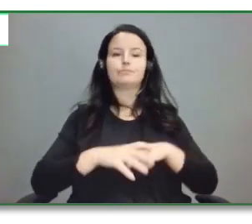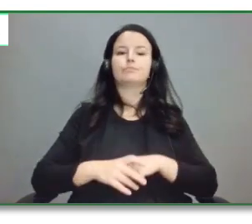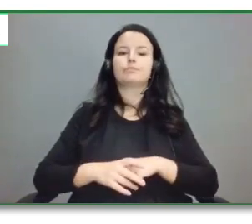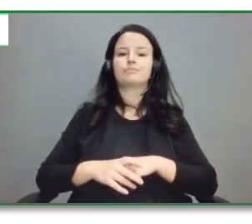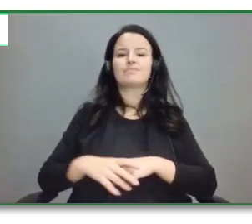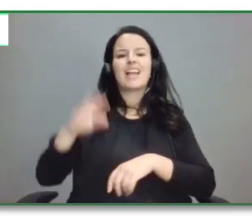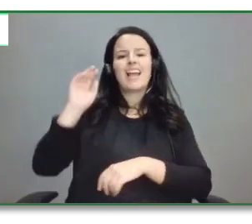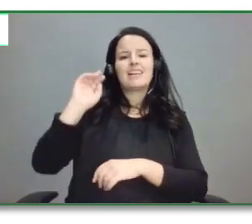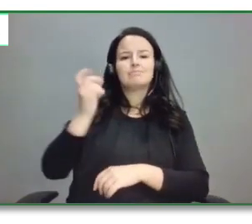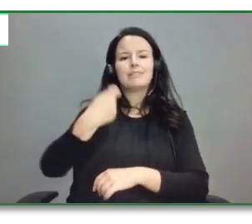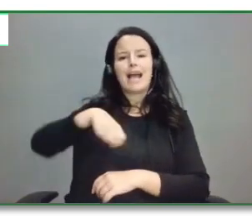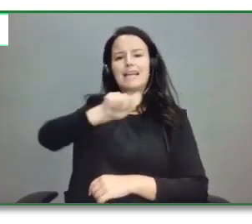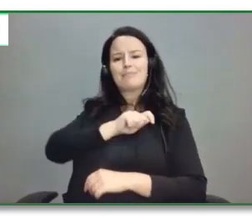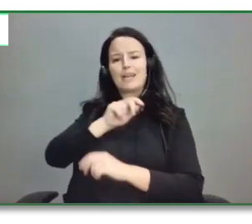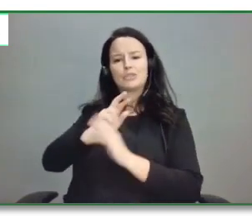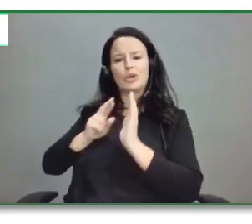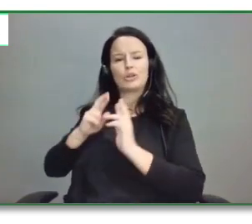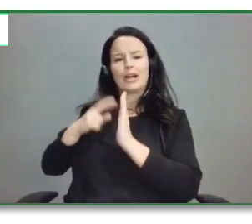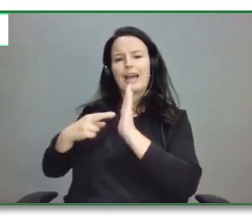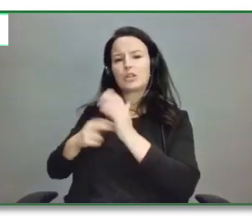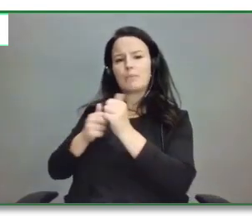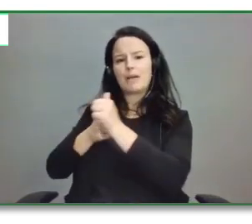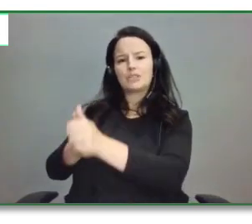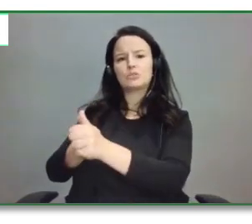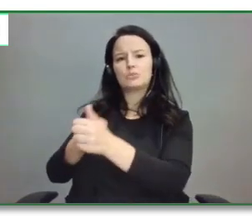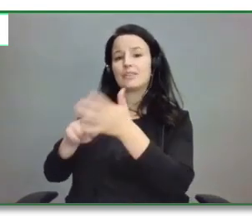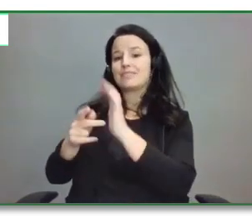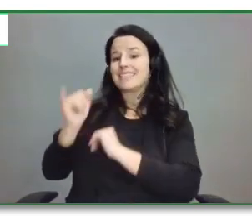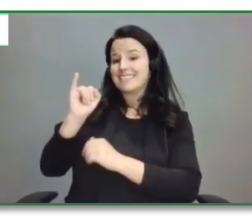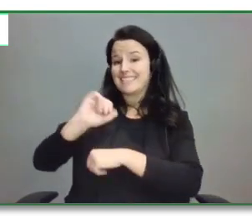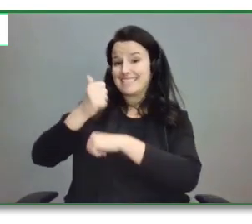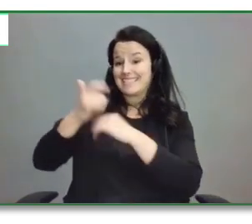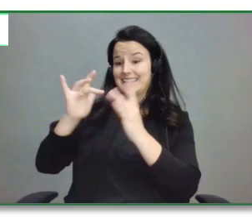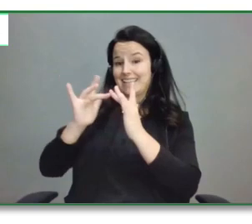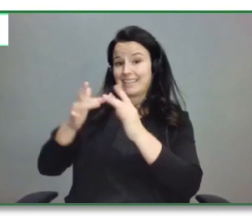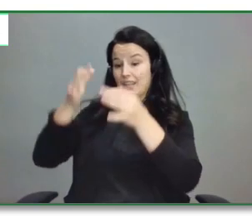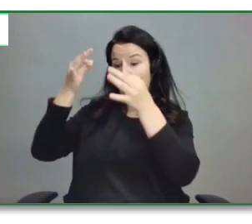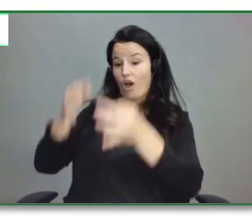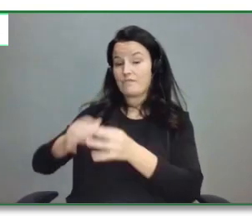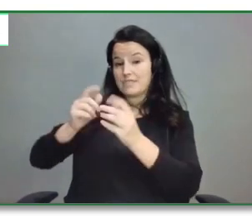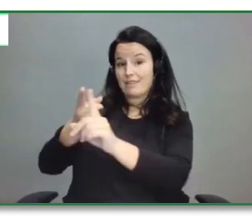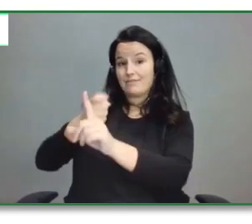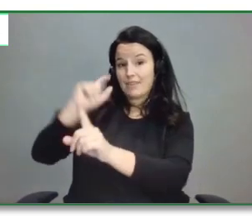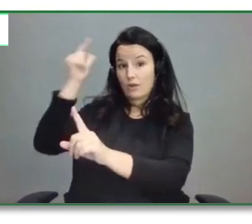site web officiels gérés par l'administration publique peuvent être